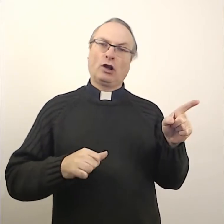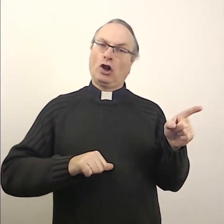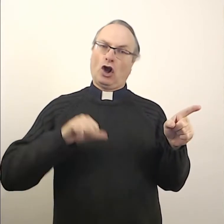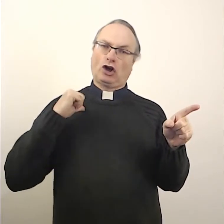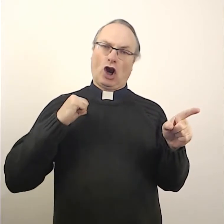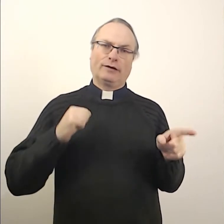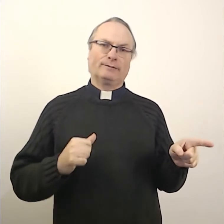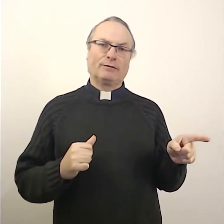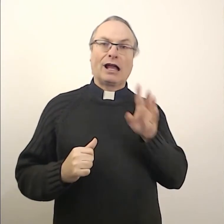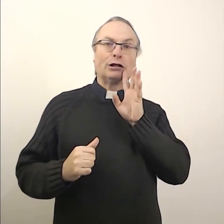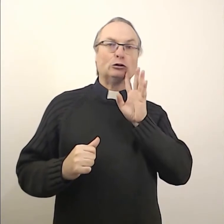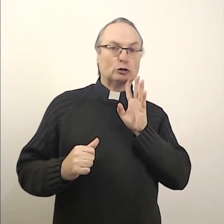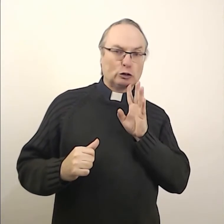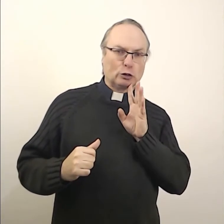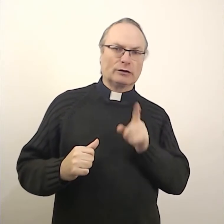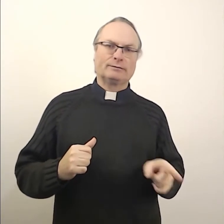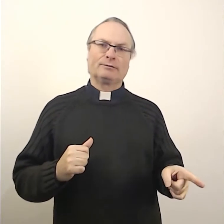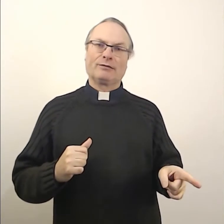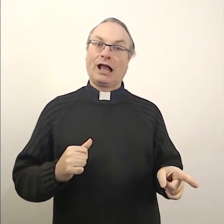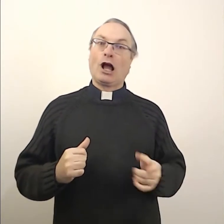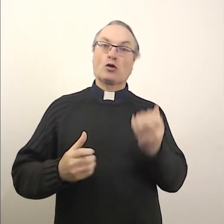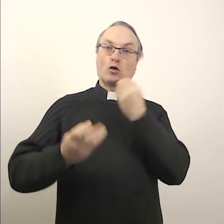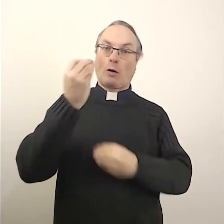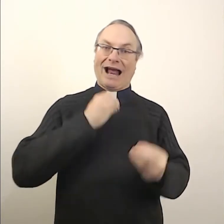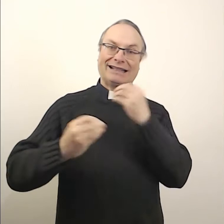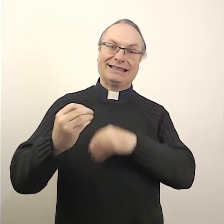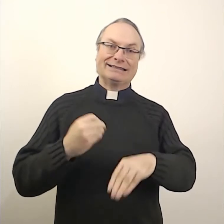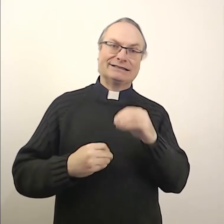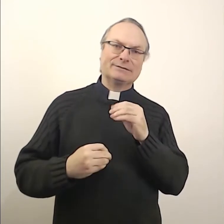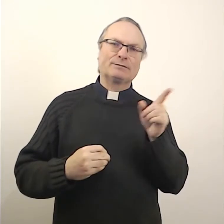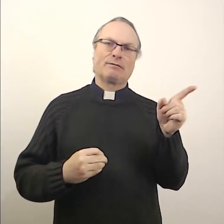orgueil, luxure, gourmandise,